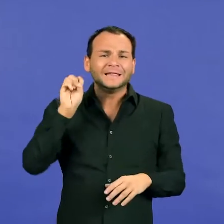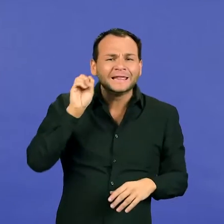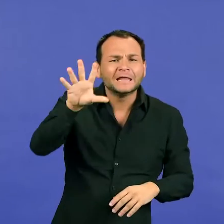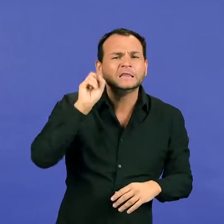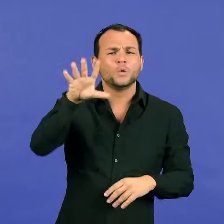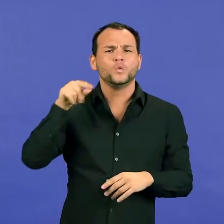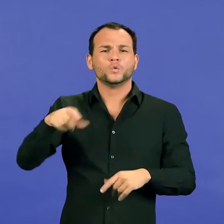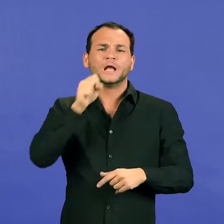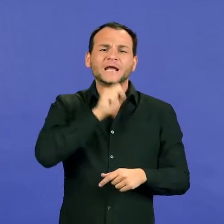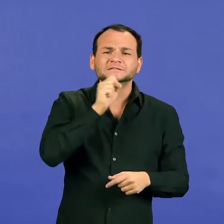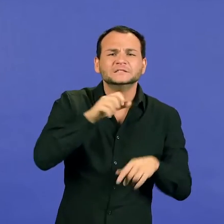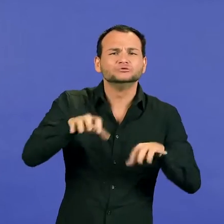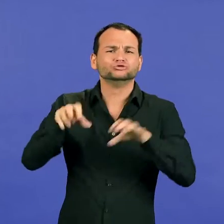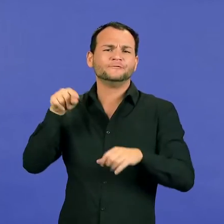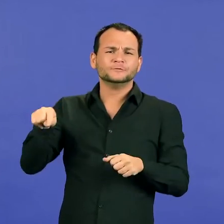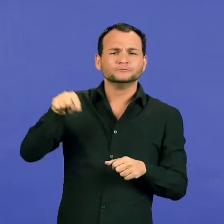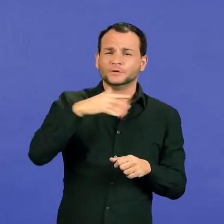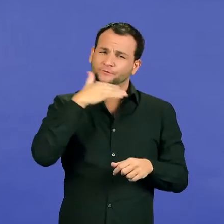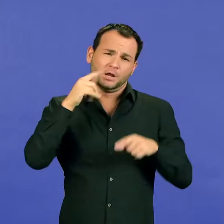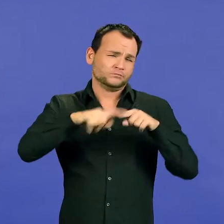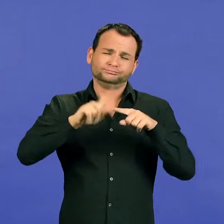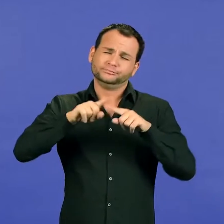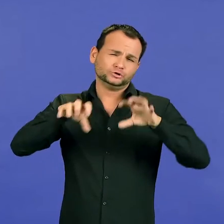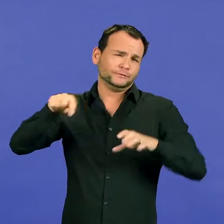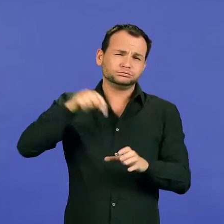Apotheke, Bäckerei, Kino, Eisdiele und viele mehr.